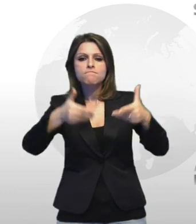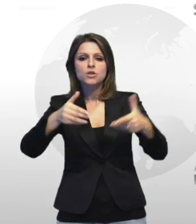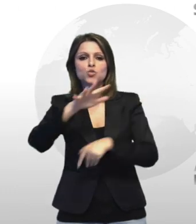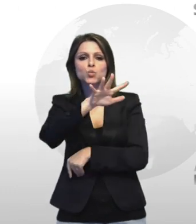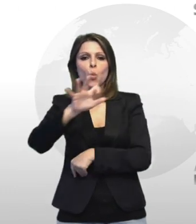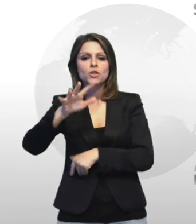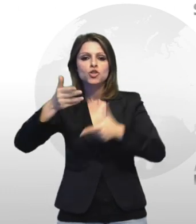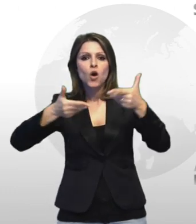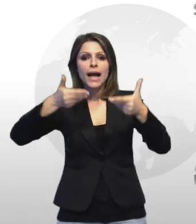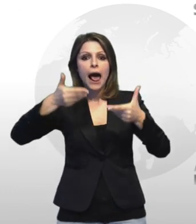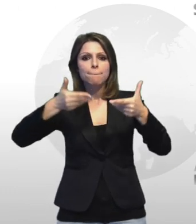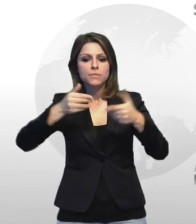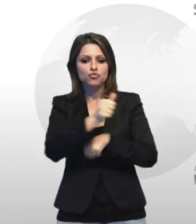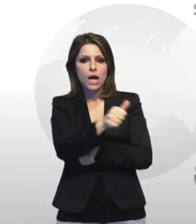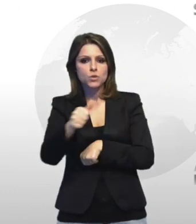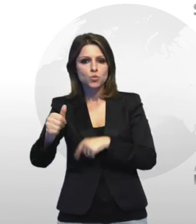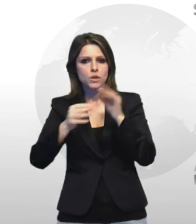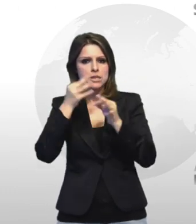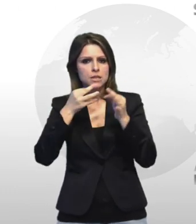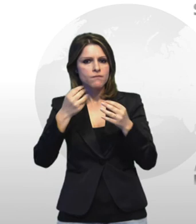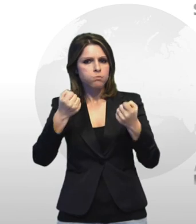quindi di notevole potenziale esplodente